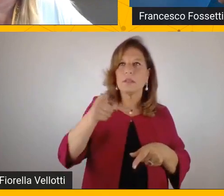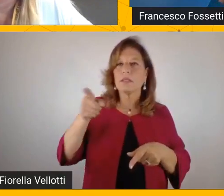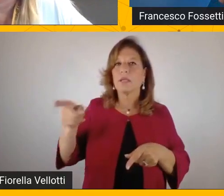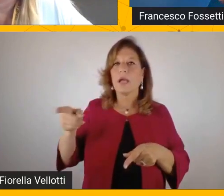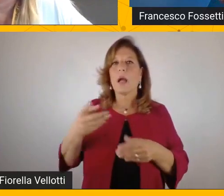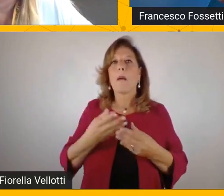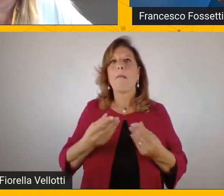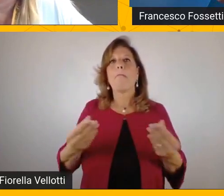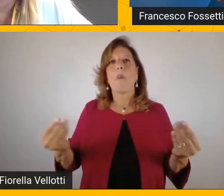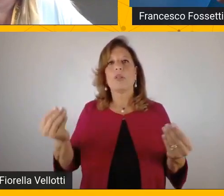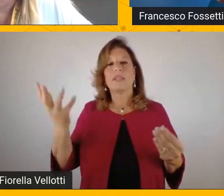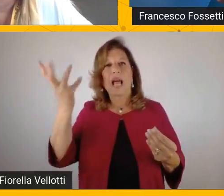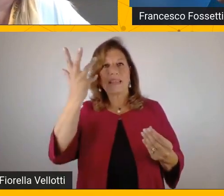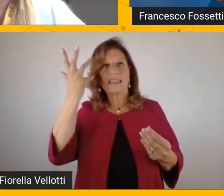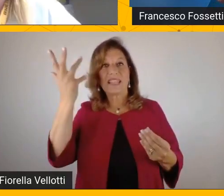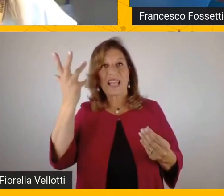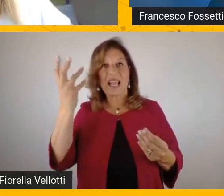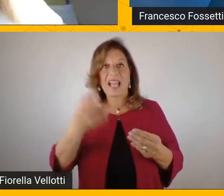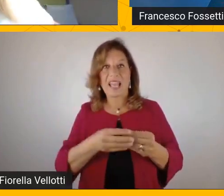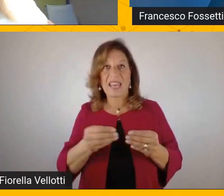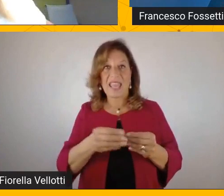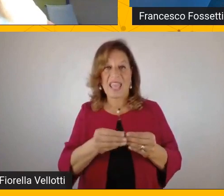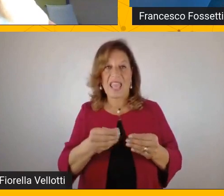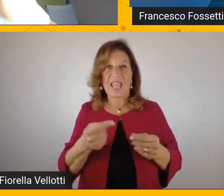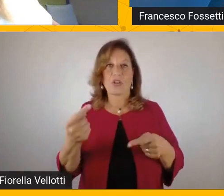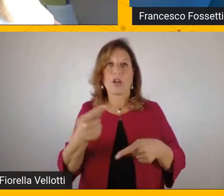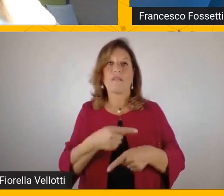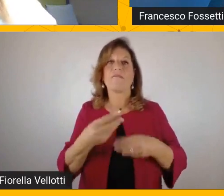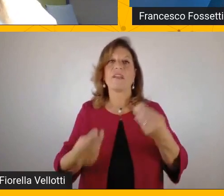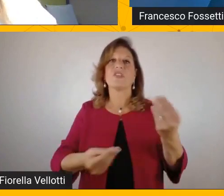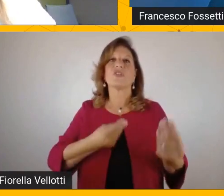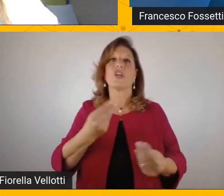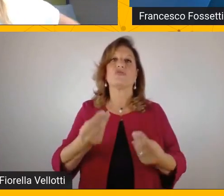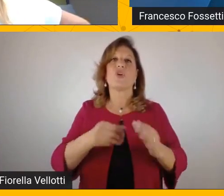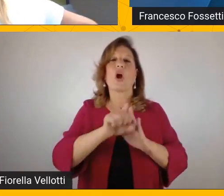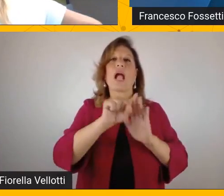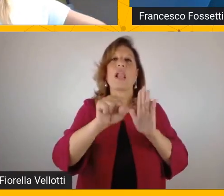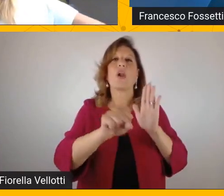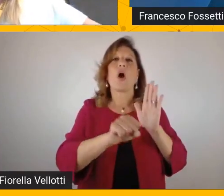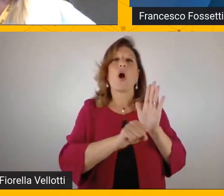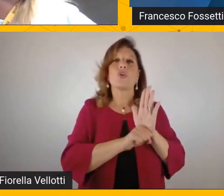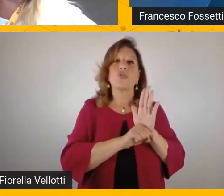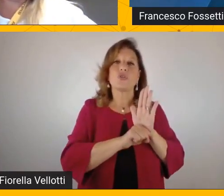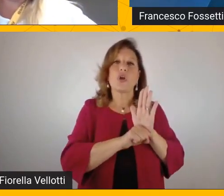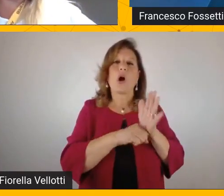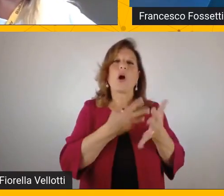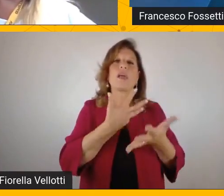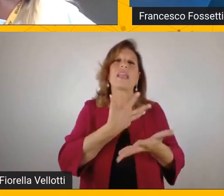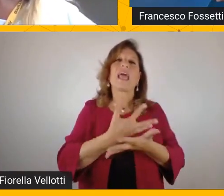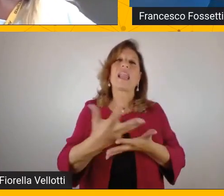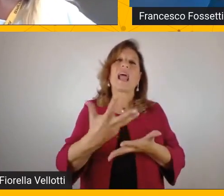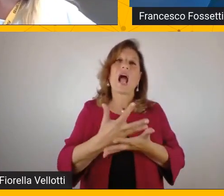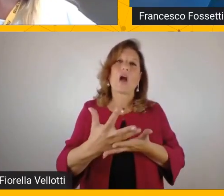sono anche tanti altri creator